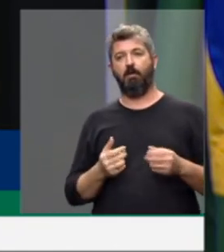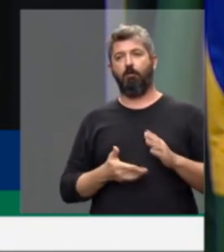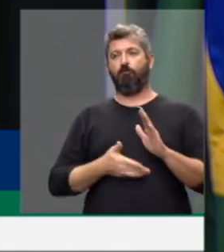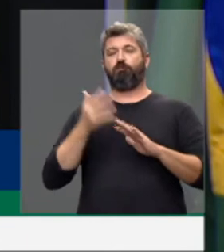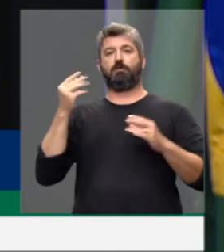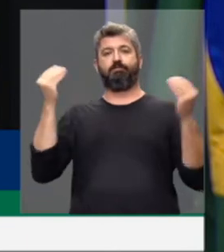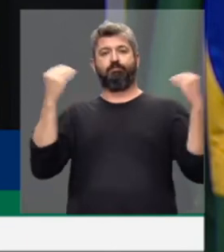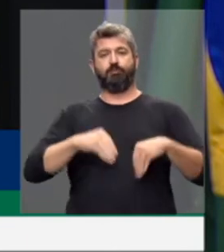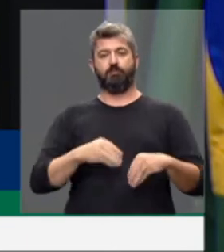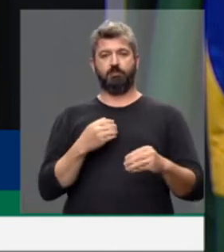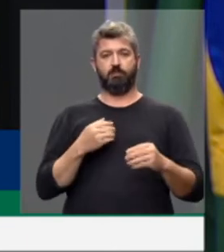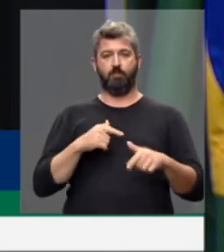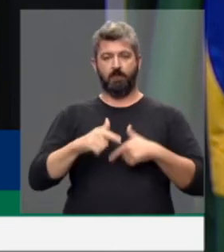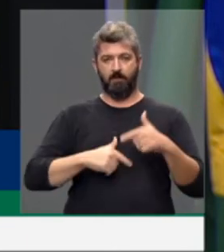MUNICÍPIOS DO BRASIL. É AQUELE QUE NÃO TEM A OPÇÃO